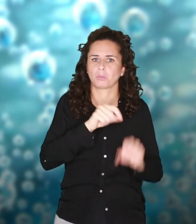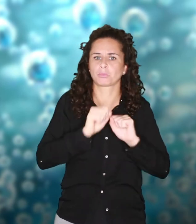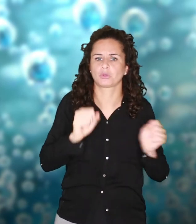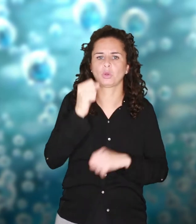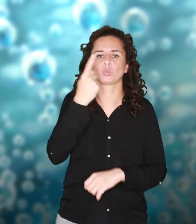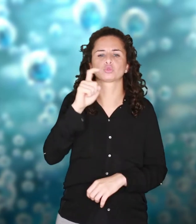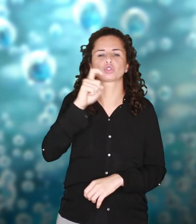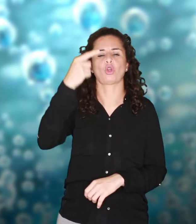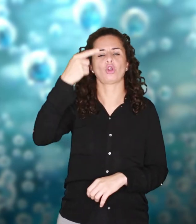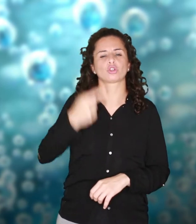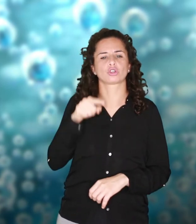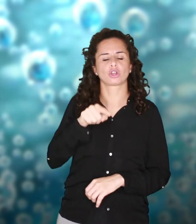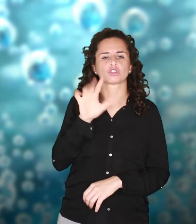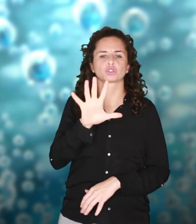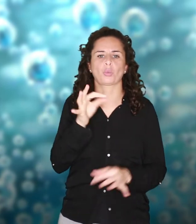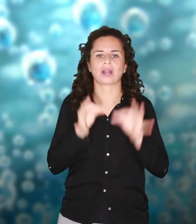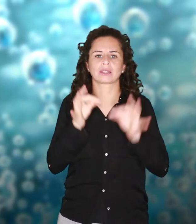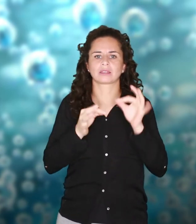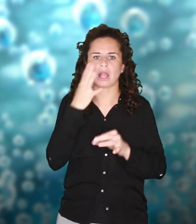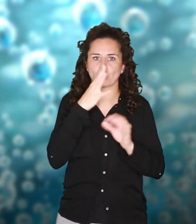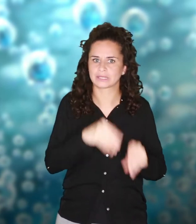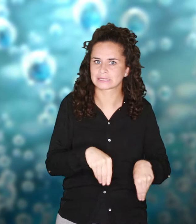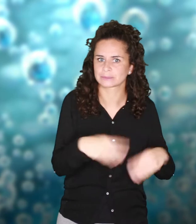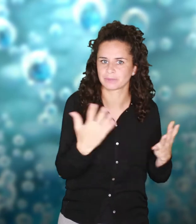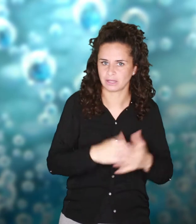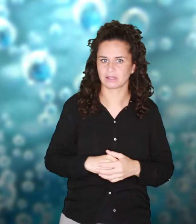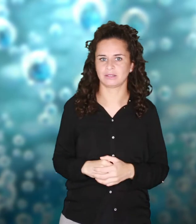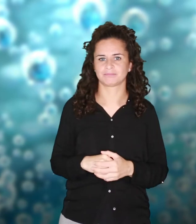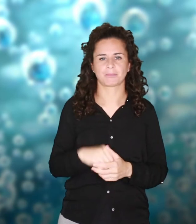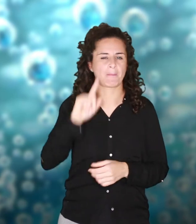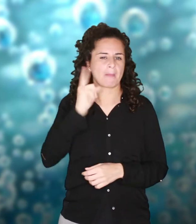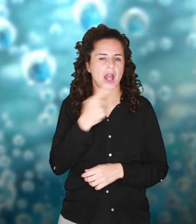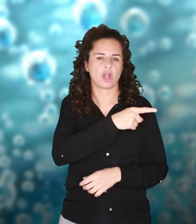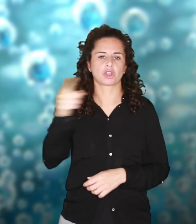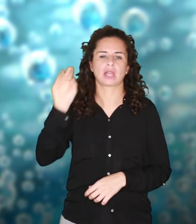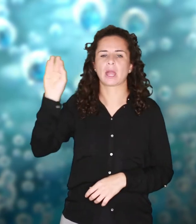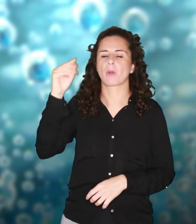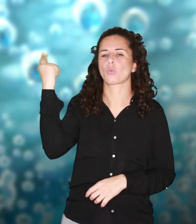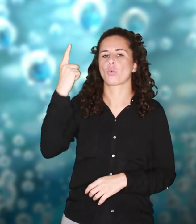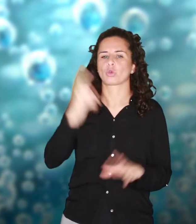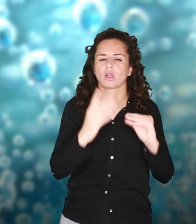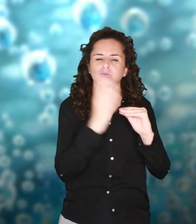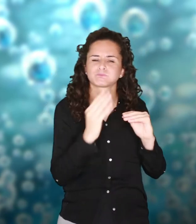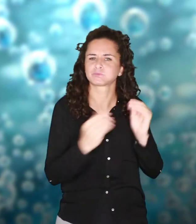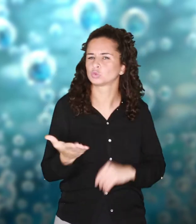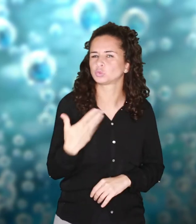altrimenti sprecherai circa 5 litri di acqua al giorno. Meglio farlo riparare subito.